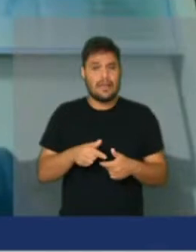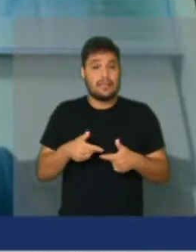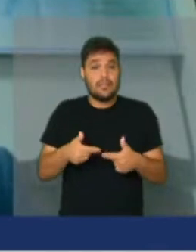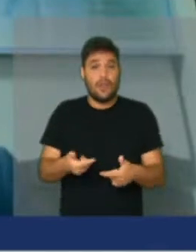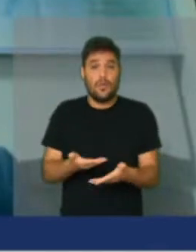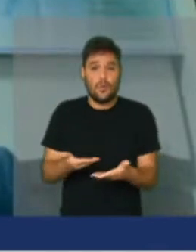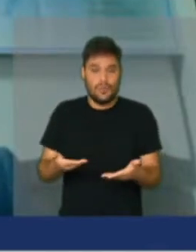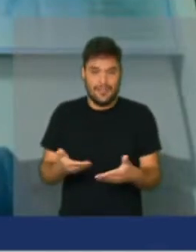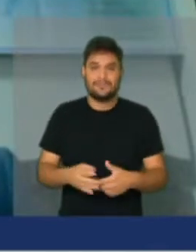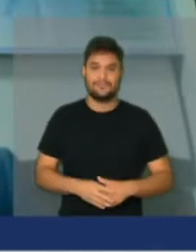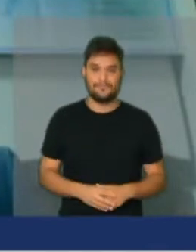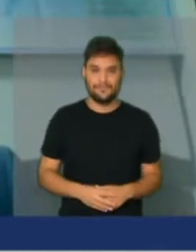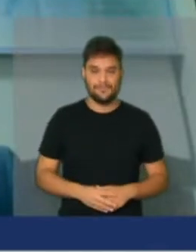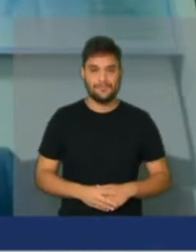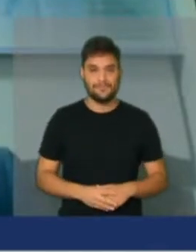LUTA. É ... AMPLIAR... O FUNDO DE PARTICIPAÇÃO DOS